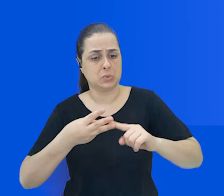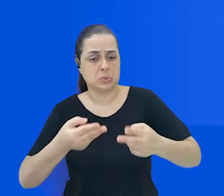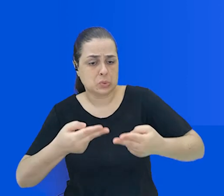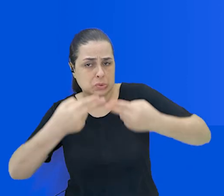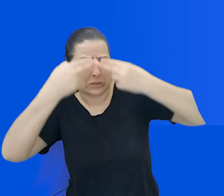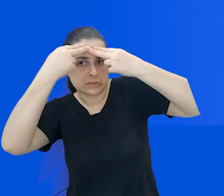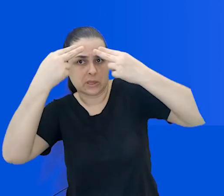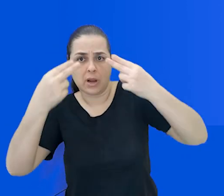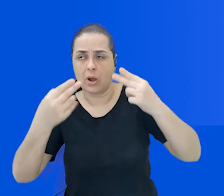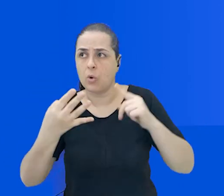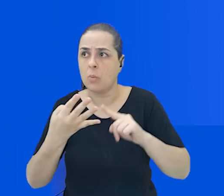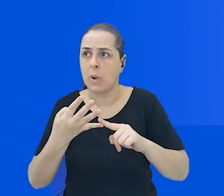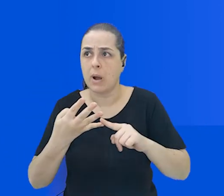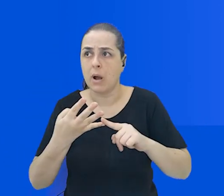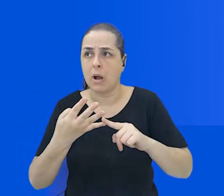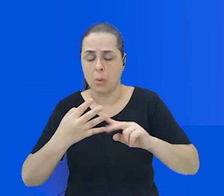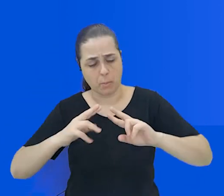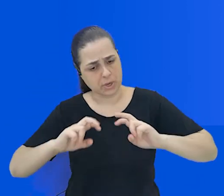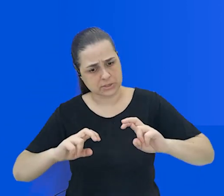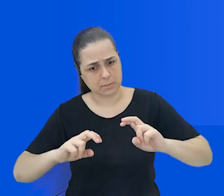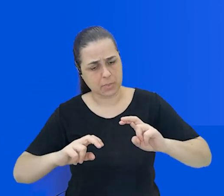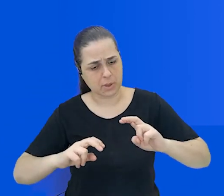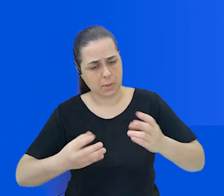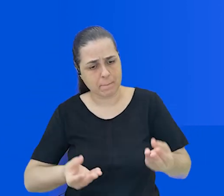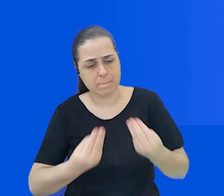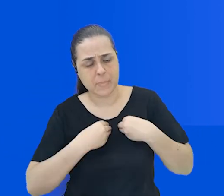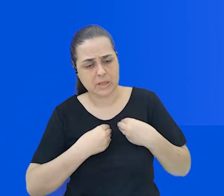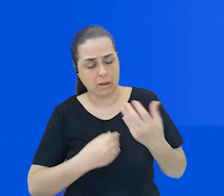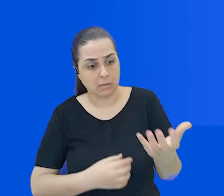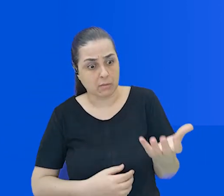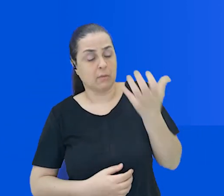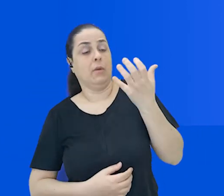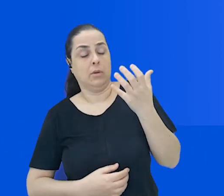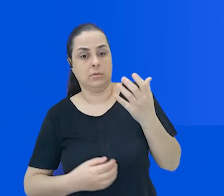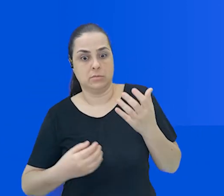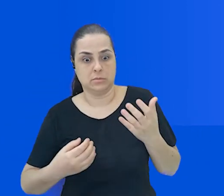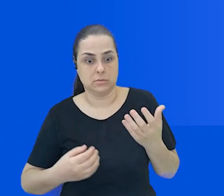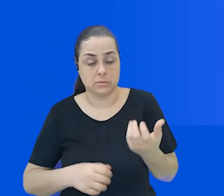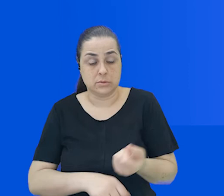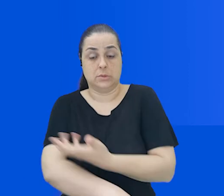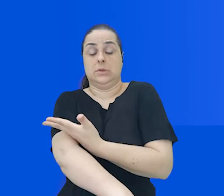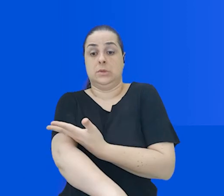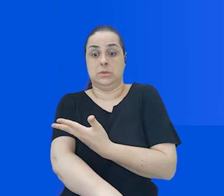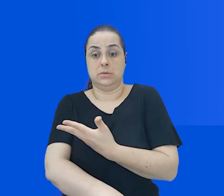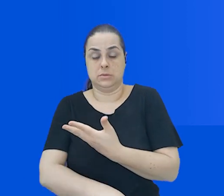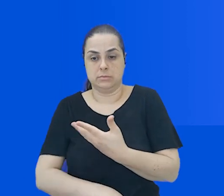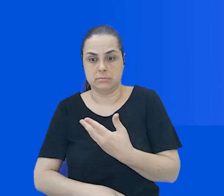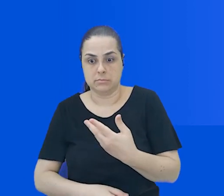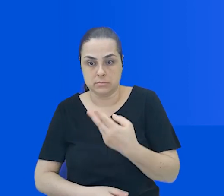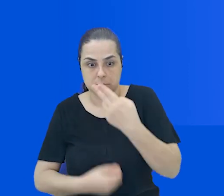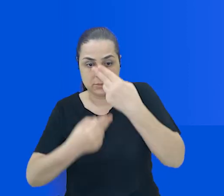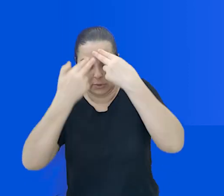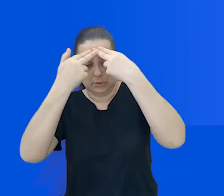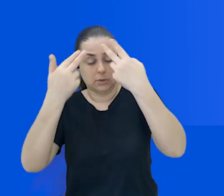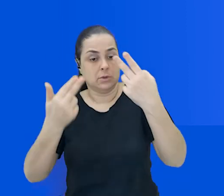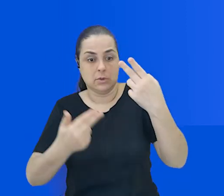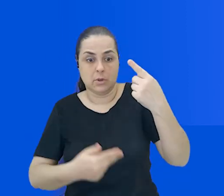Reconhecer o que dispara na gente aquelas mesmas emoções o tempo inteiro. Então, quando a gente reconhece os nossos padrões,